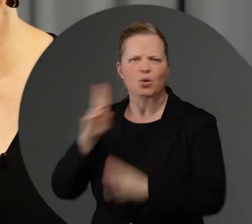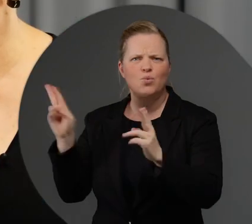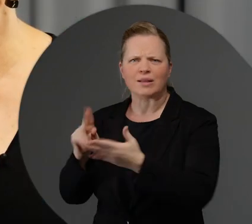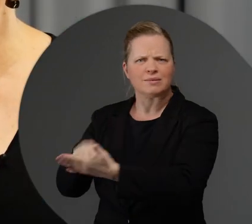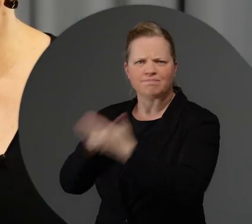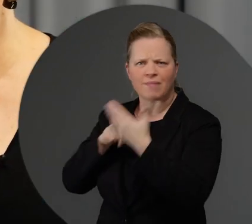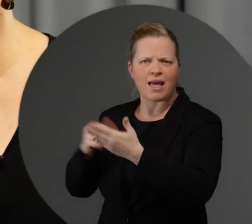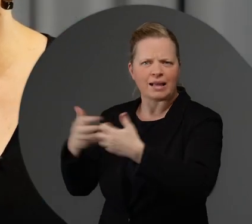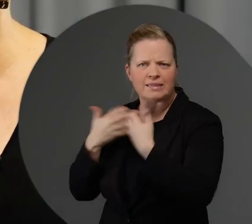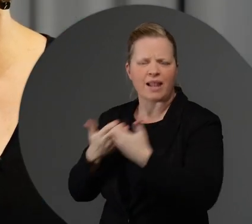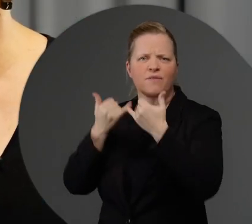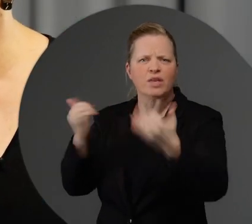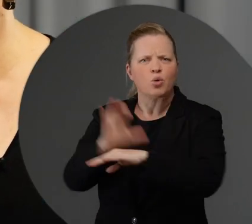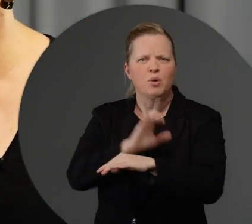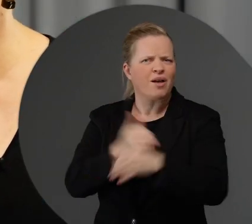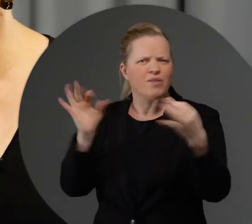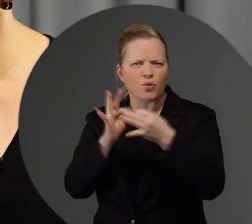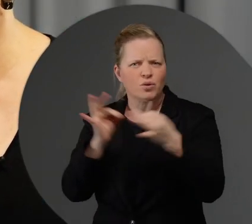normalerweise am Computer arbeitest, wie funktioniert das?